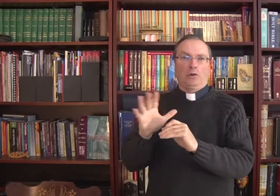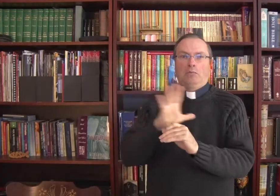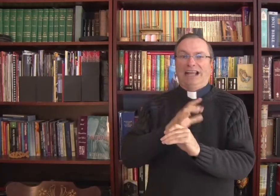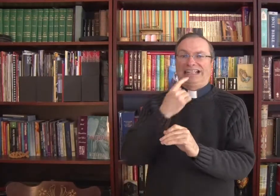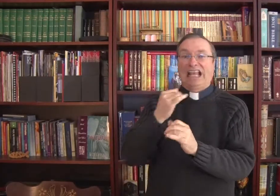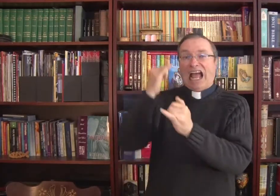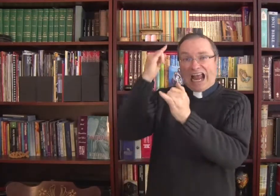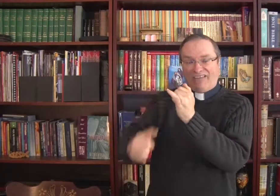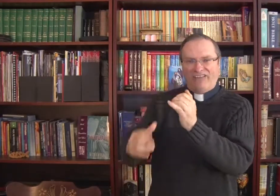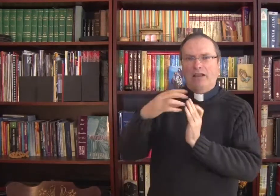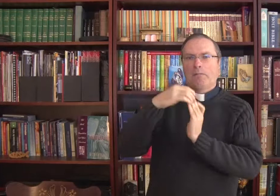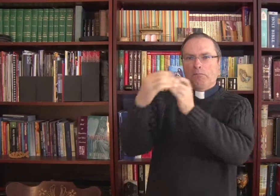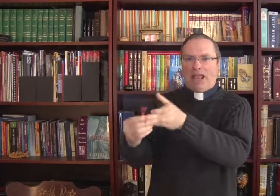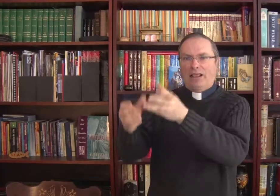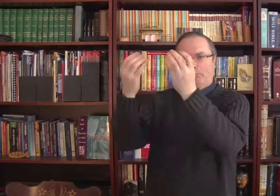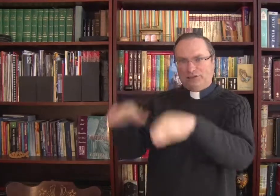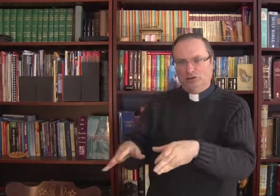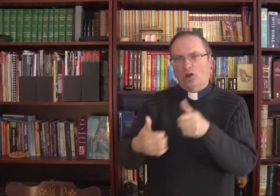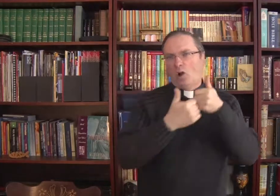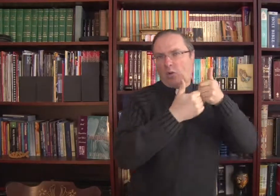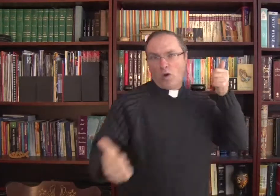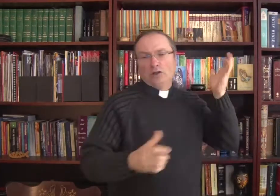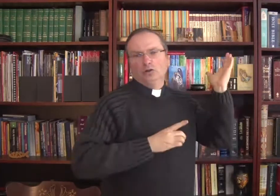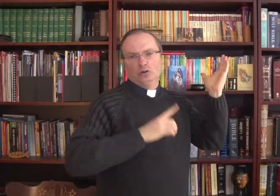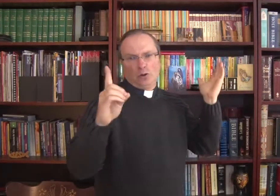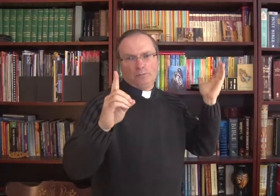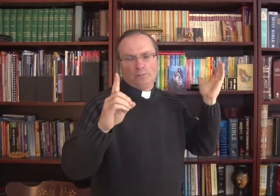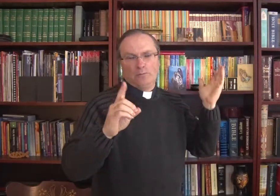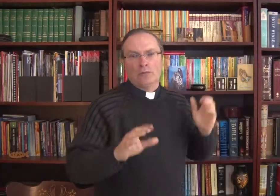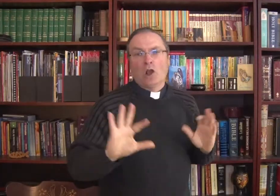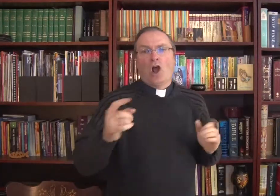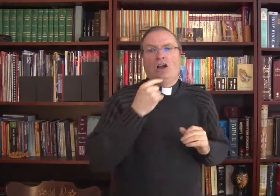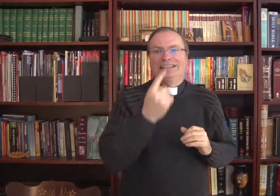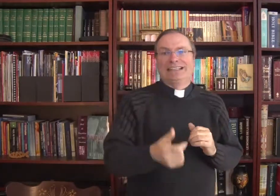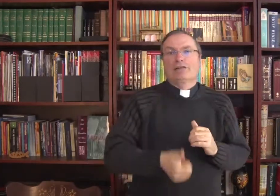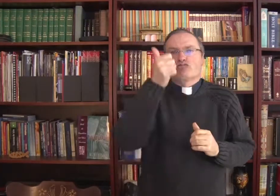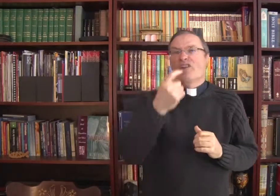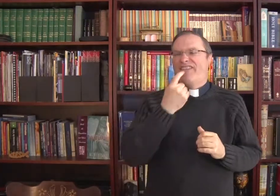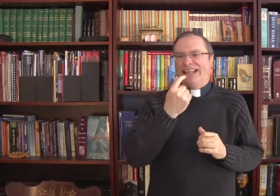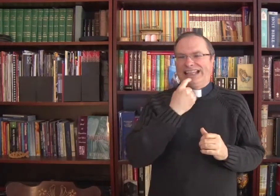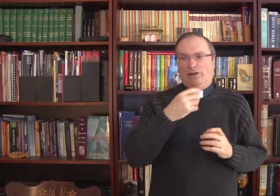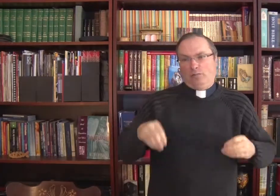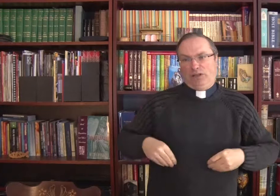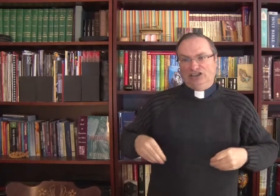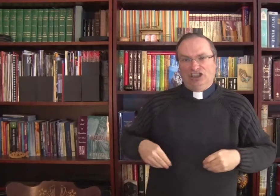mais qui à la fin mène à perdition loin de Dieu. On dit qu’il est plus facile de pécher